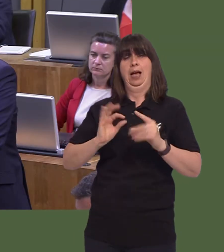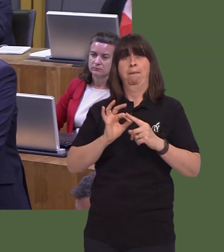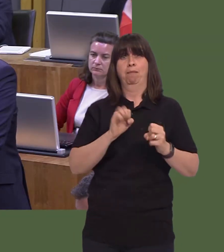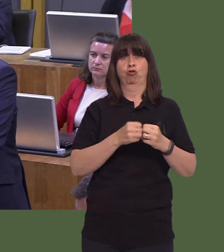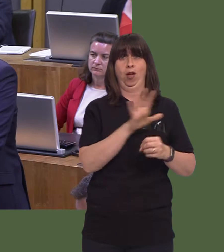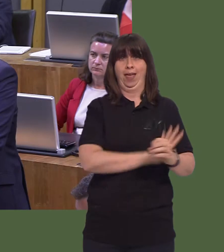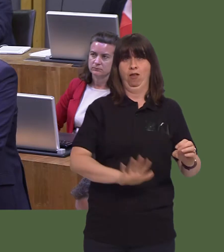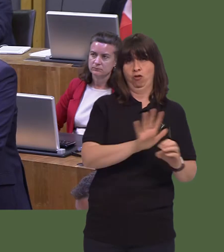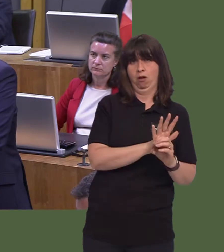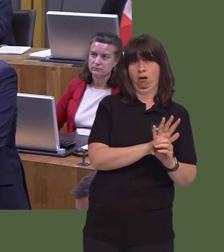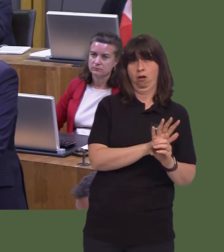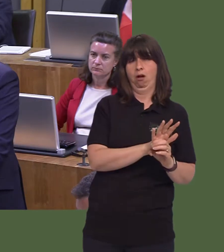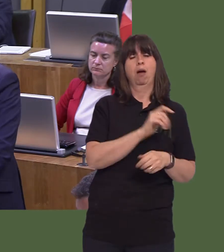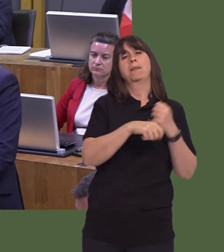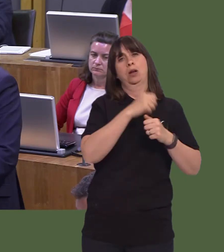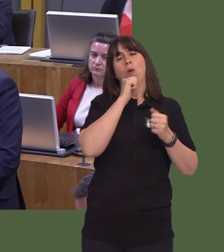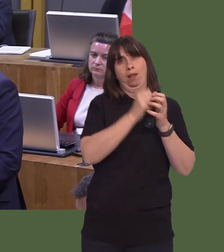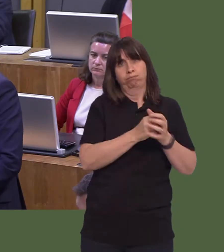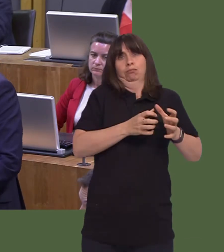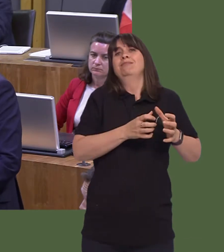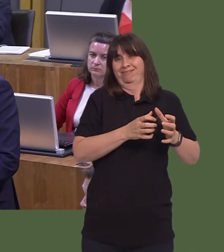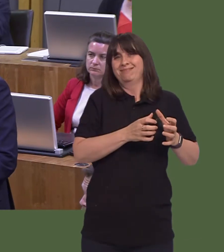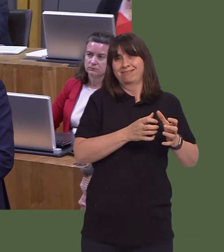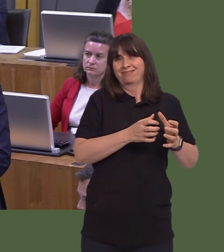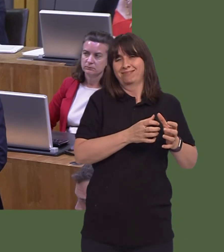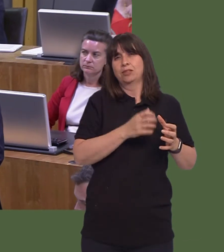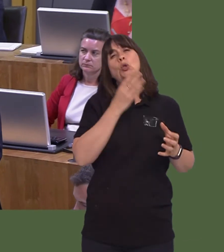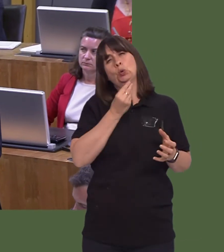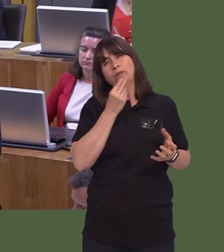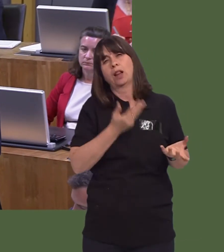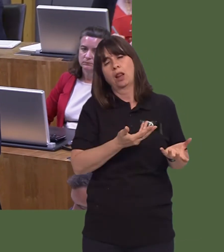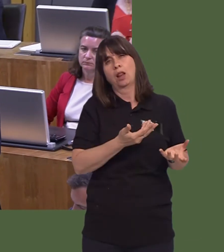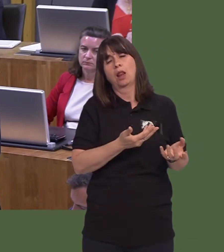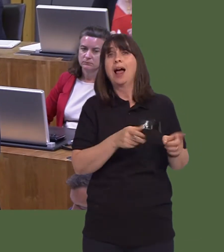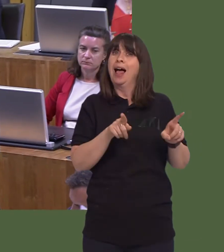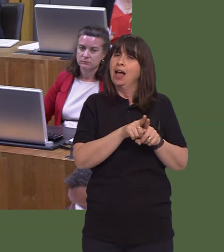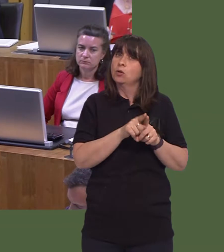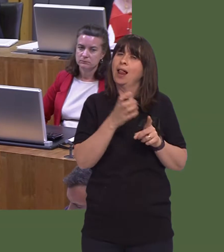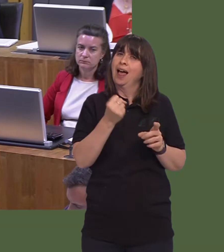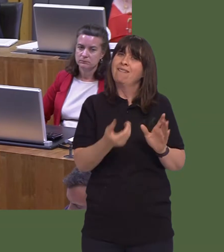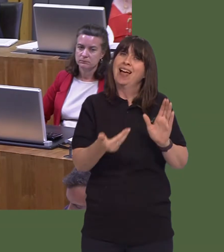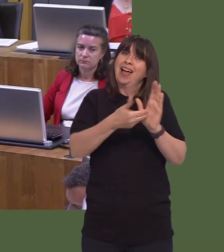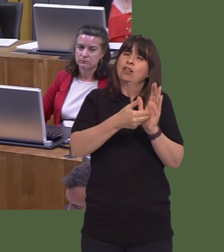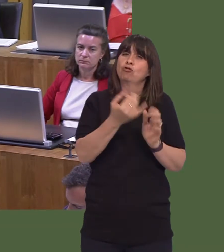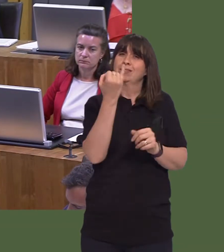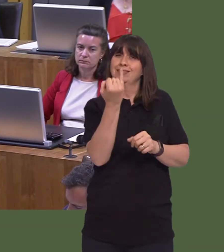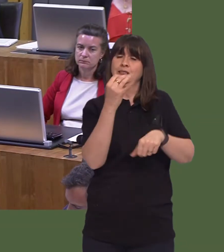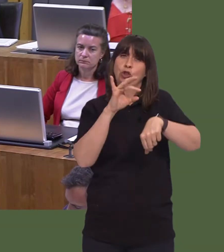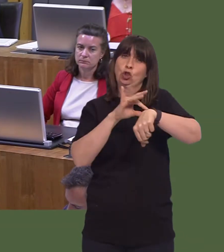Hefyd, mae yna chwe doctor ychwanegol ar rotas yr ysbytai yn yr ardal leol, achos y ffaith